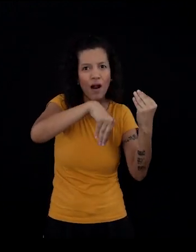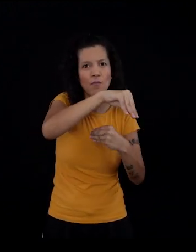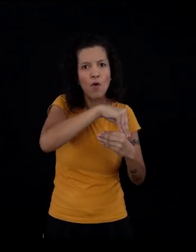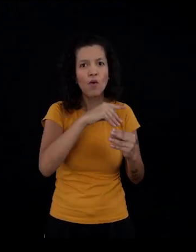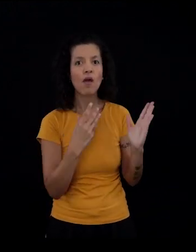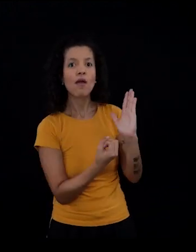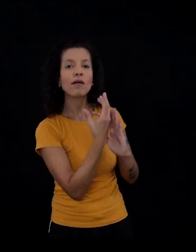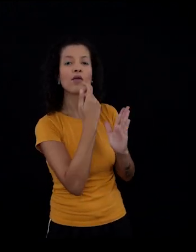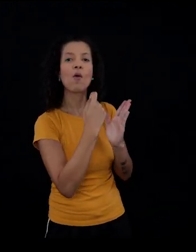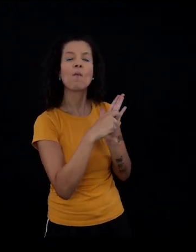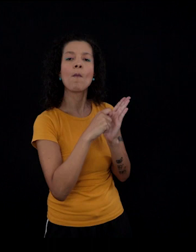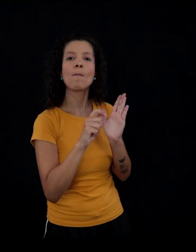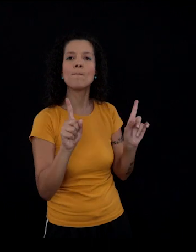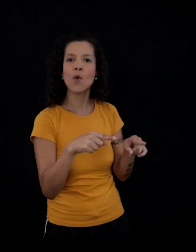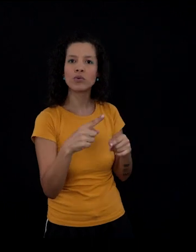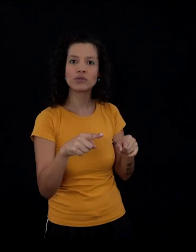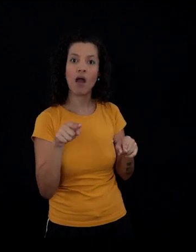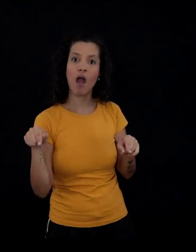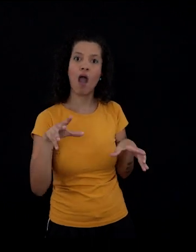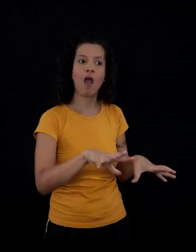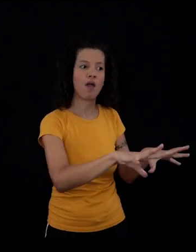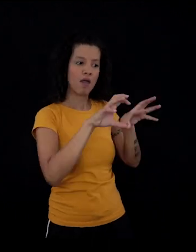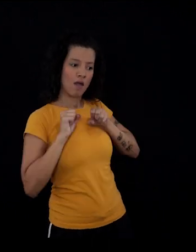e traz aqui, o que ele chamou de carimbó moderno,